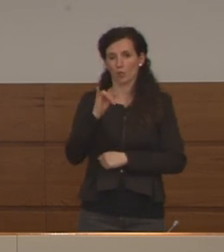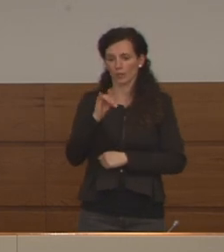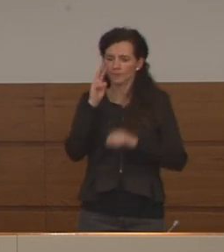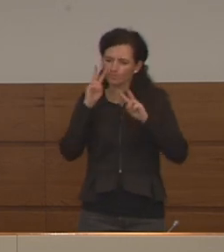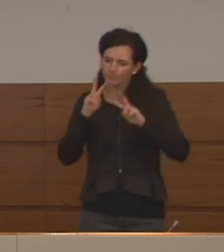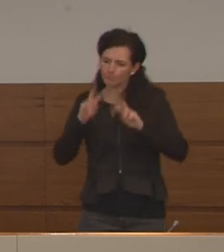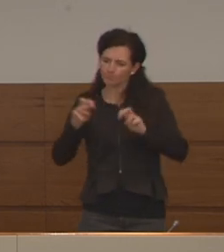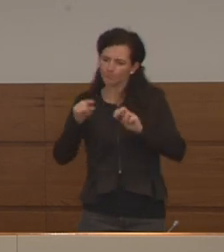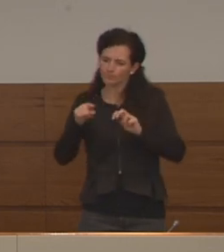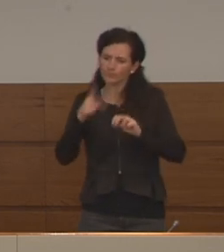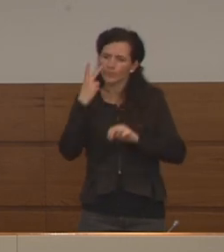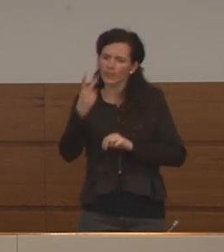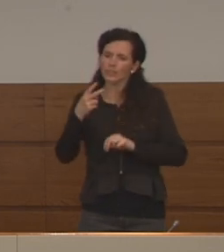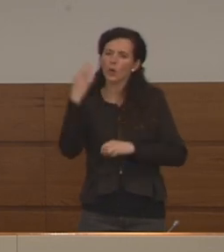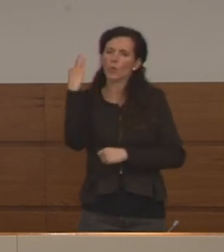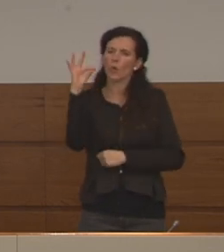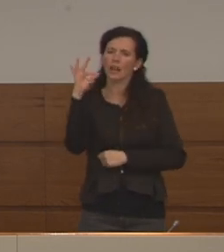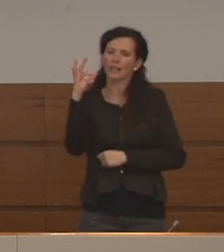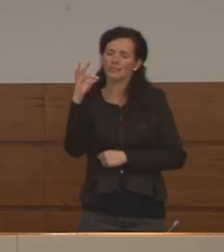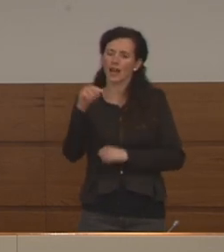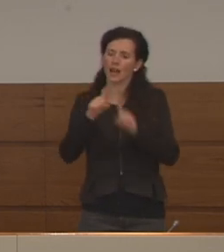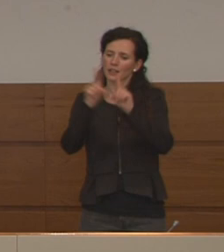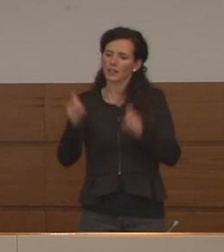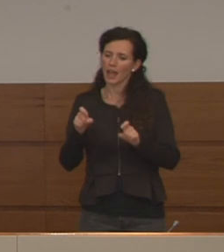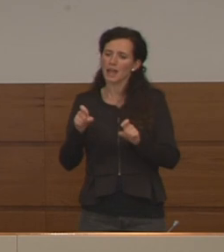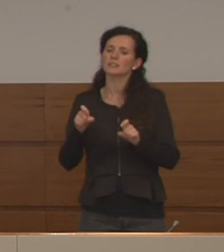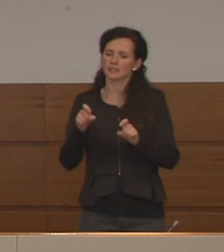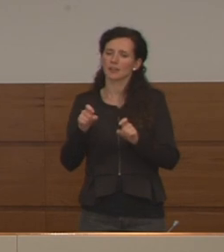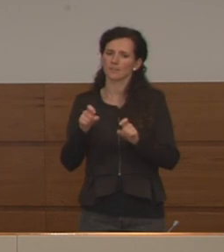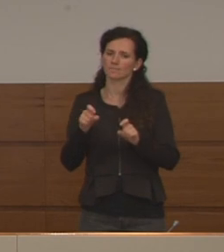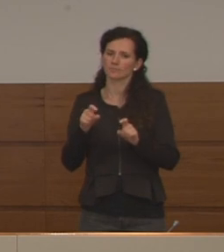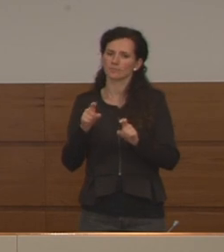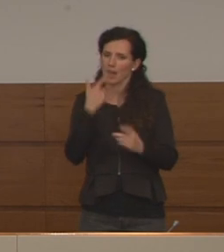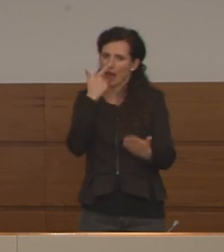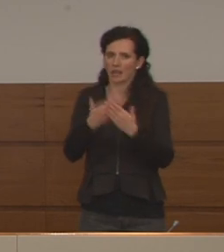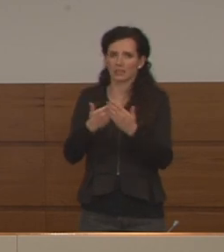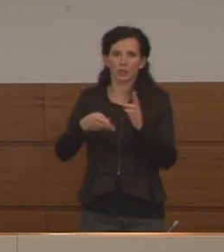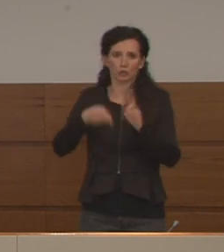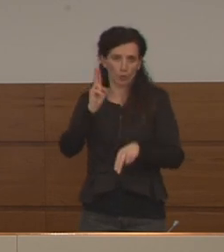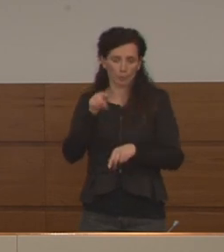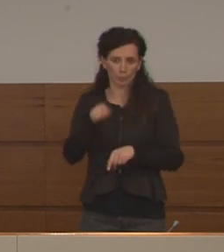di qualità che il CTS ha espresso. Quindi, la capacità di intercettare con un livello